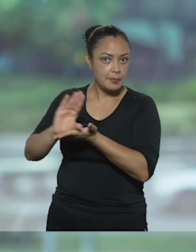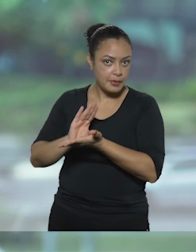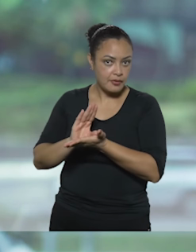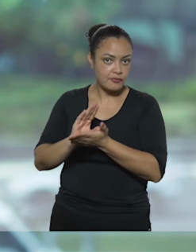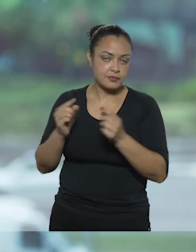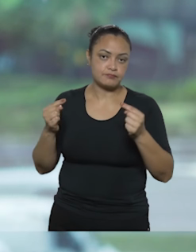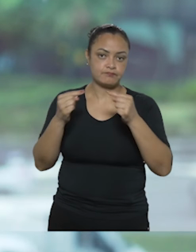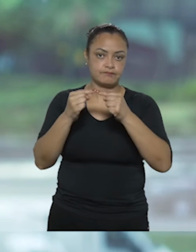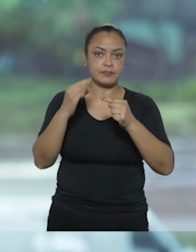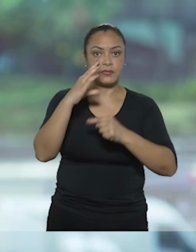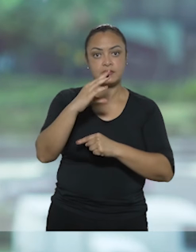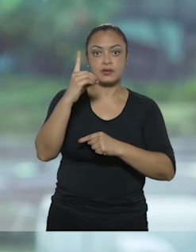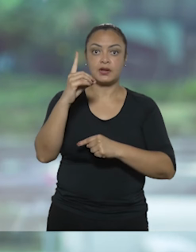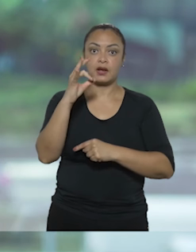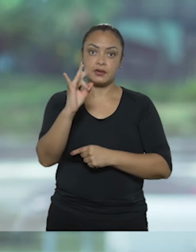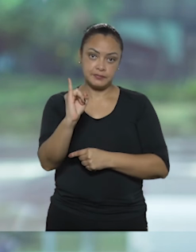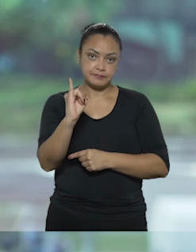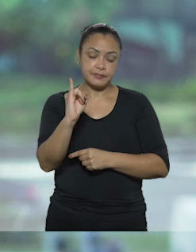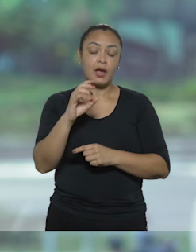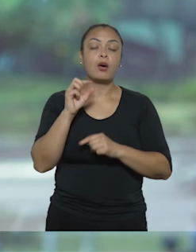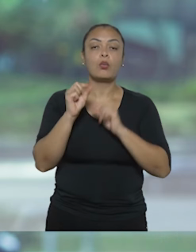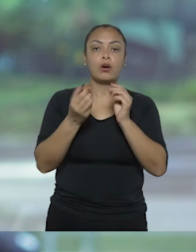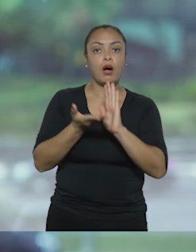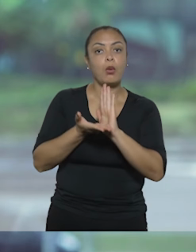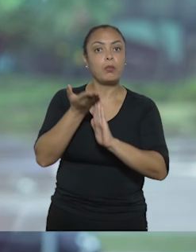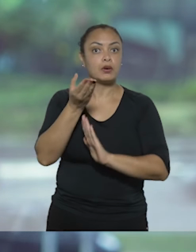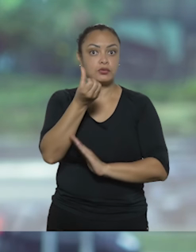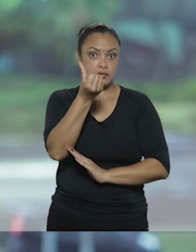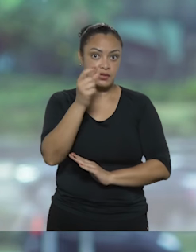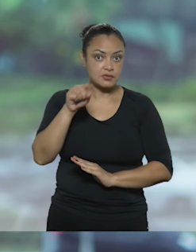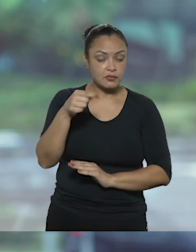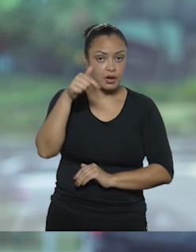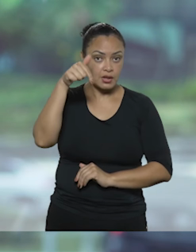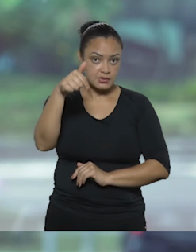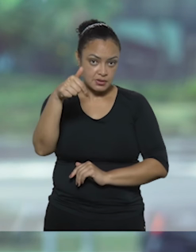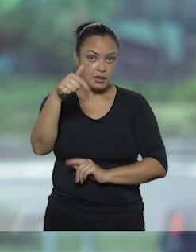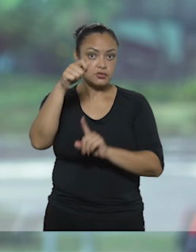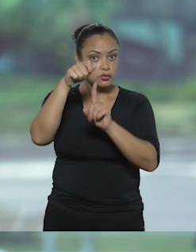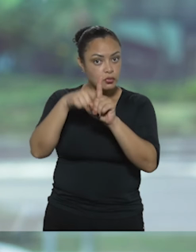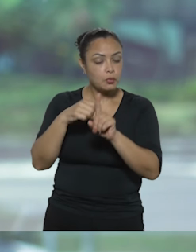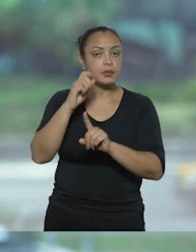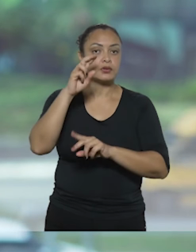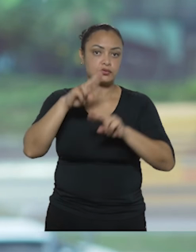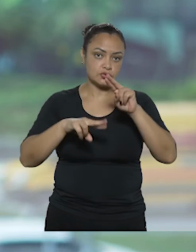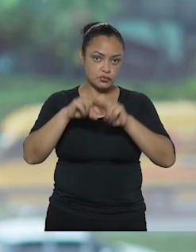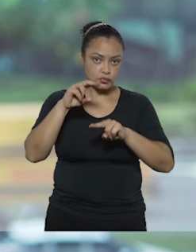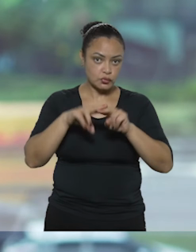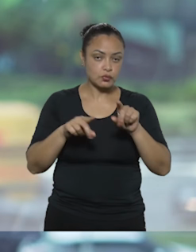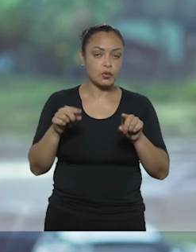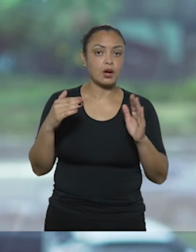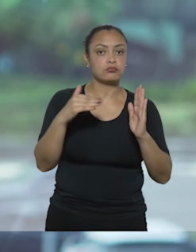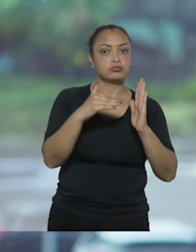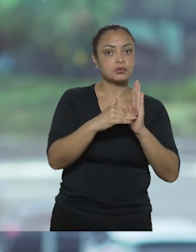A participação desse fundo aumentou de 6,7% da carteira no mês de junho para 8,5% no